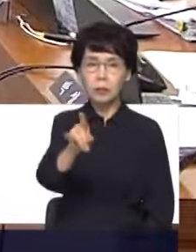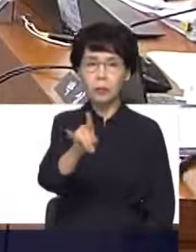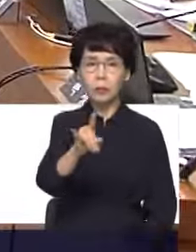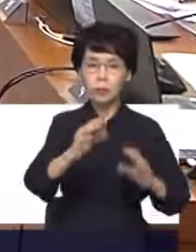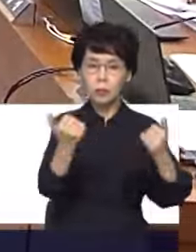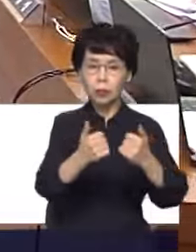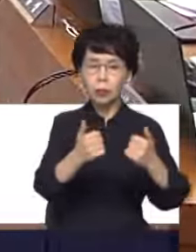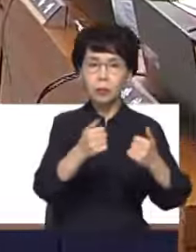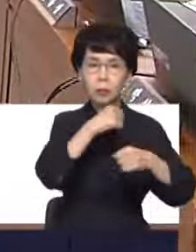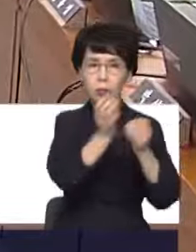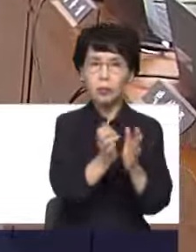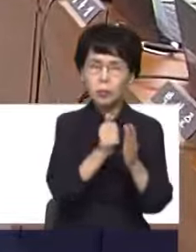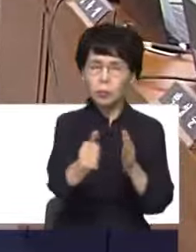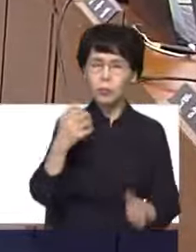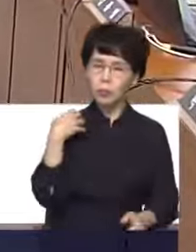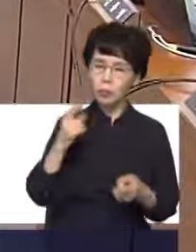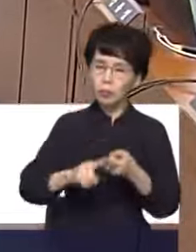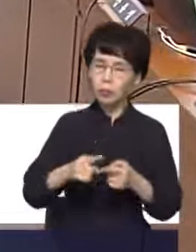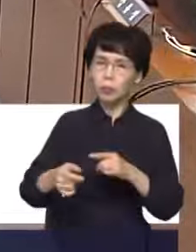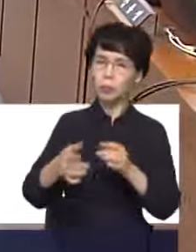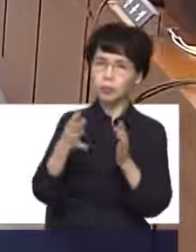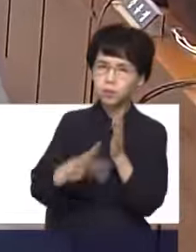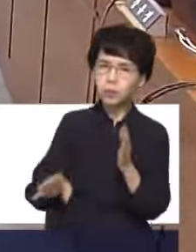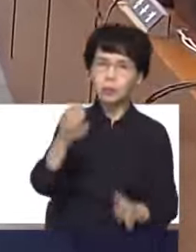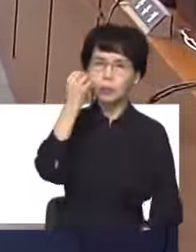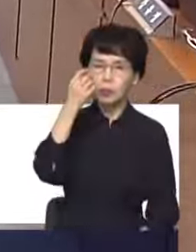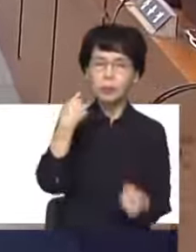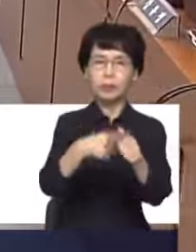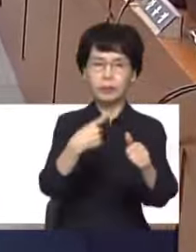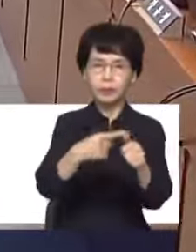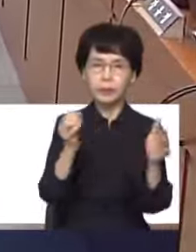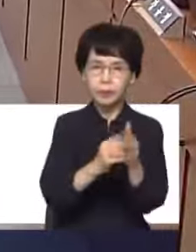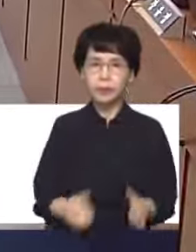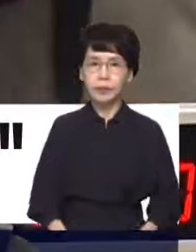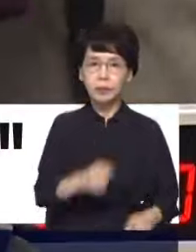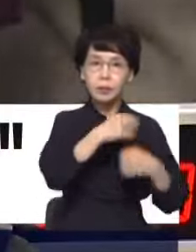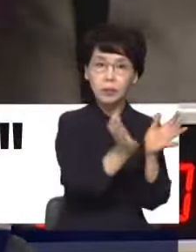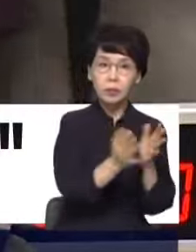비정상적 국회 운영이라며 비판을 쏟아냈고 민주당 의원들은 대통령실 업무